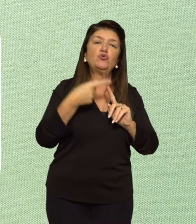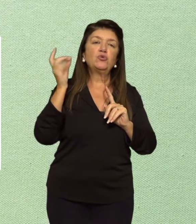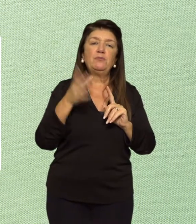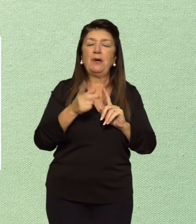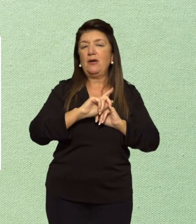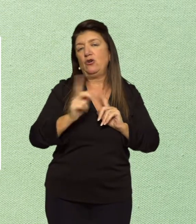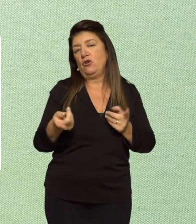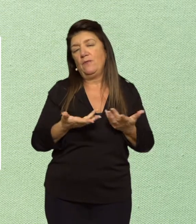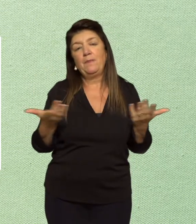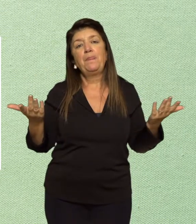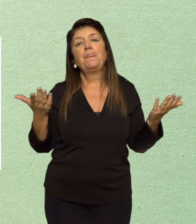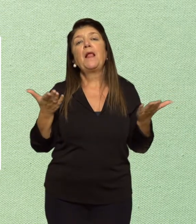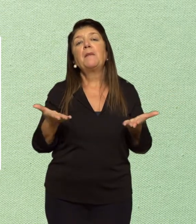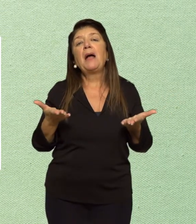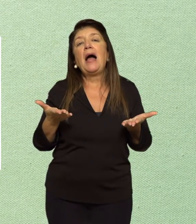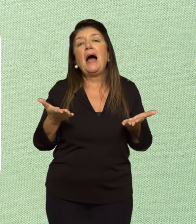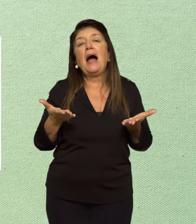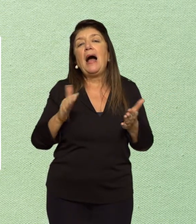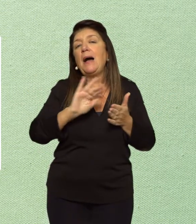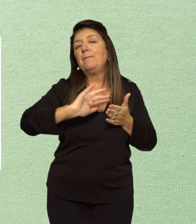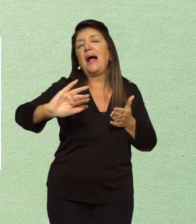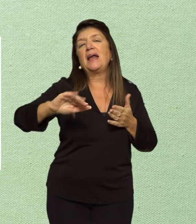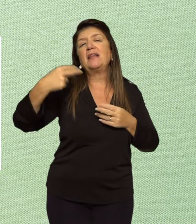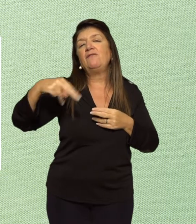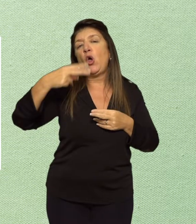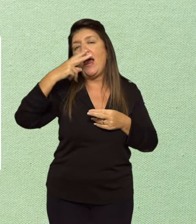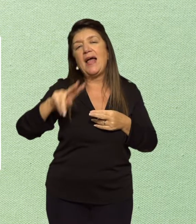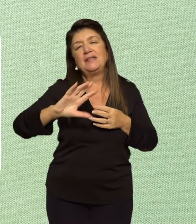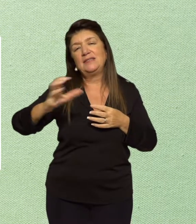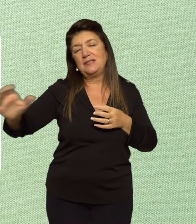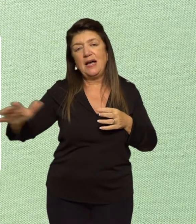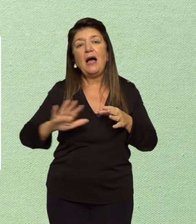ma questo al di là della violenza di genere, su tanti temi arriva dove la giurisprudenza è già